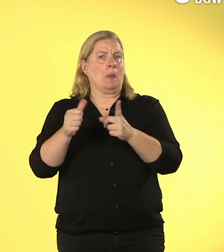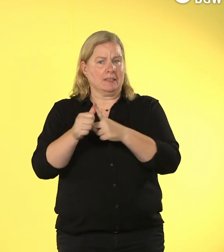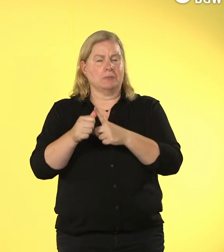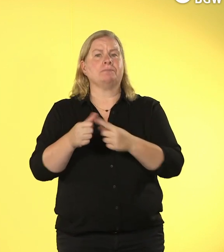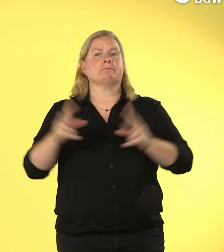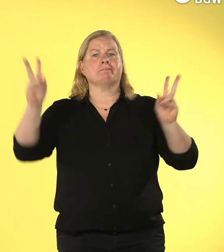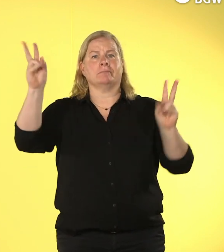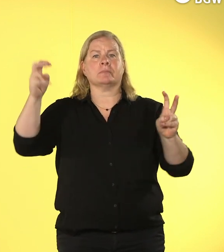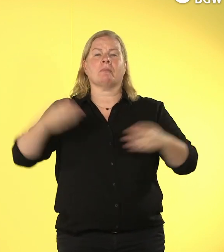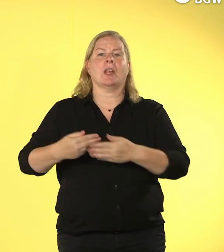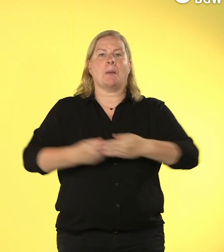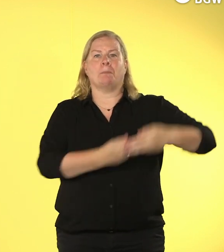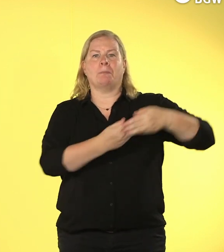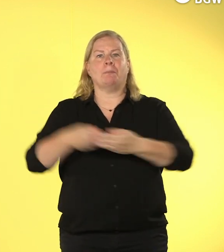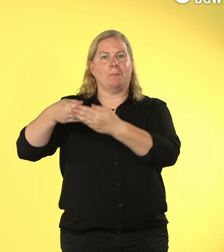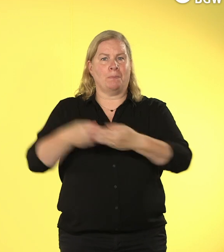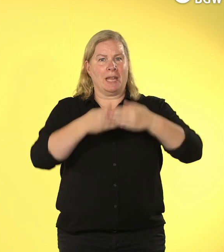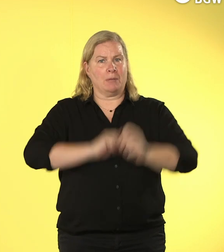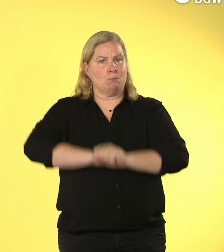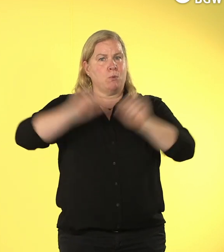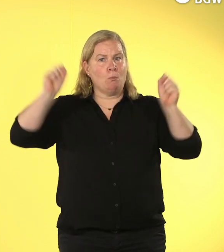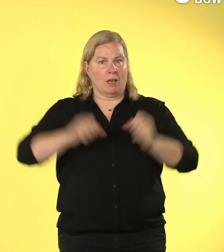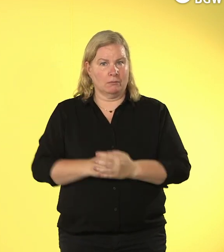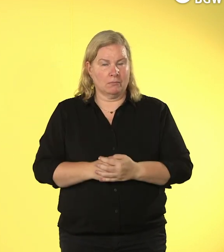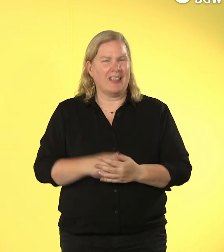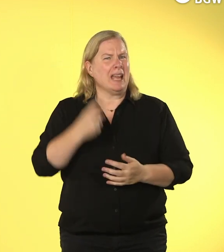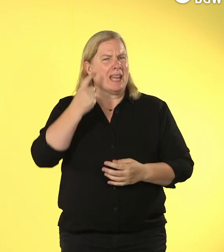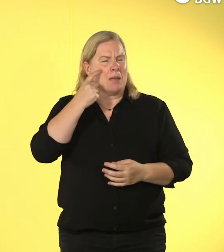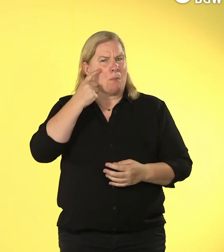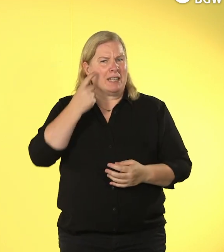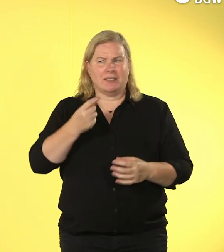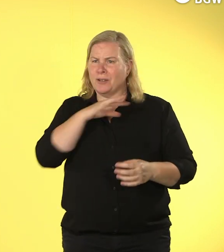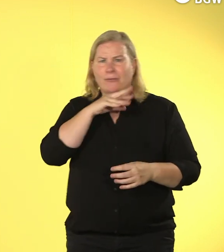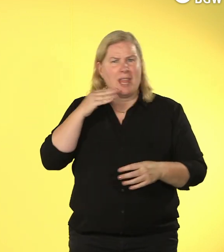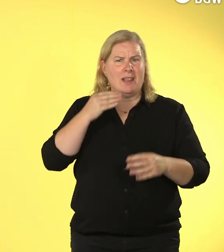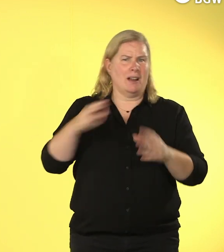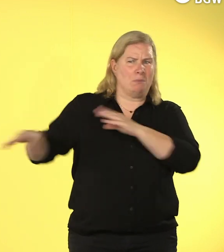Das ist momentan groß im Gespräch, weil diese Babyboomer